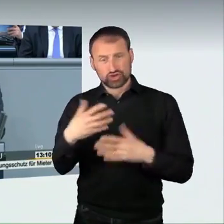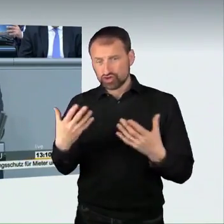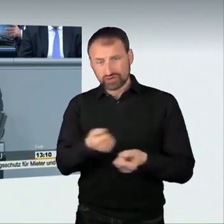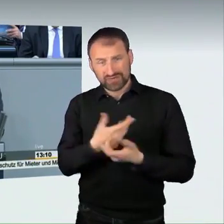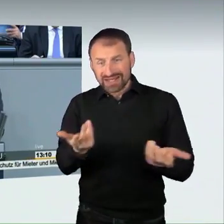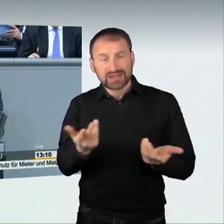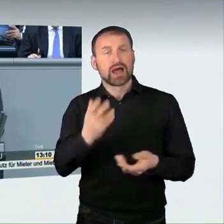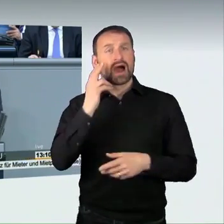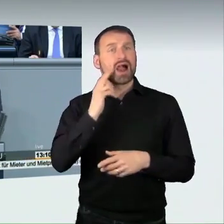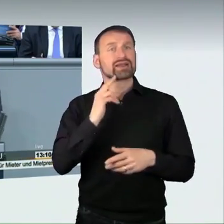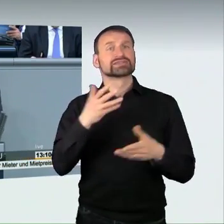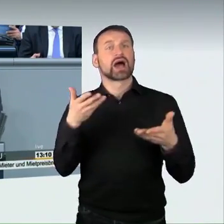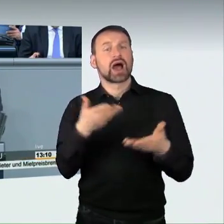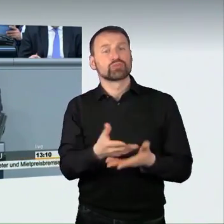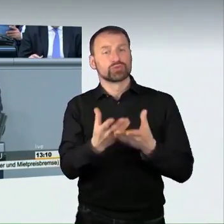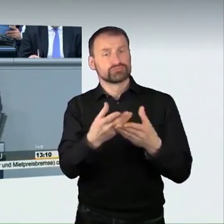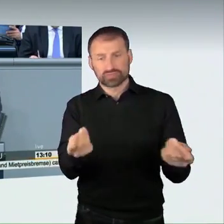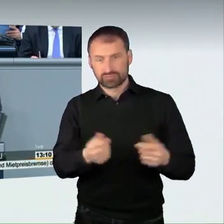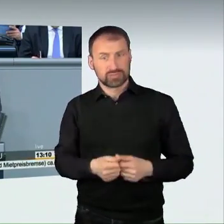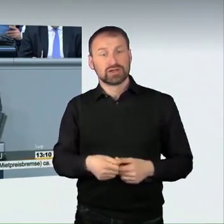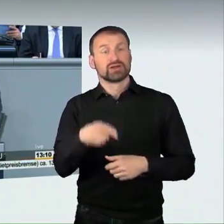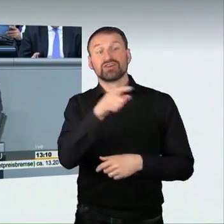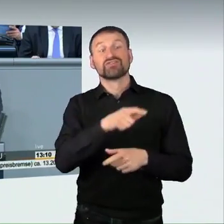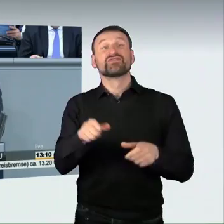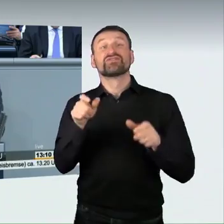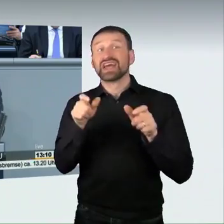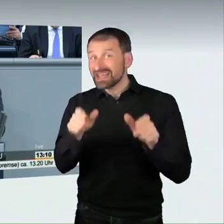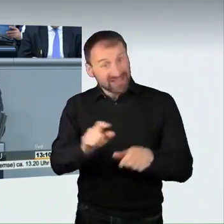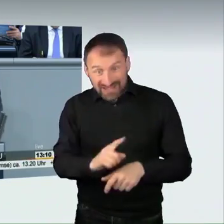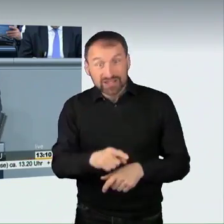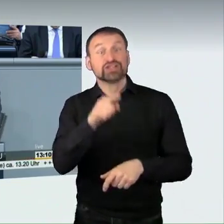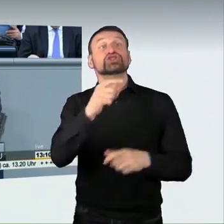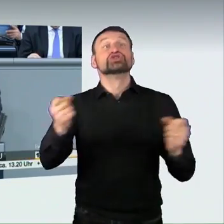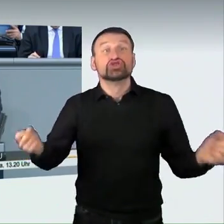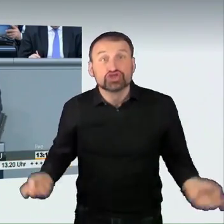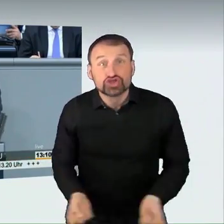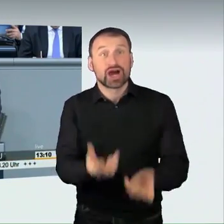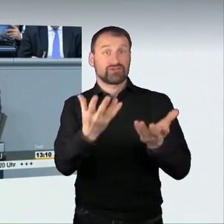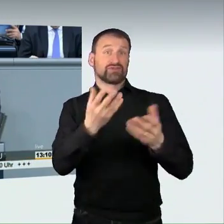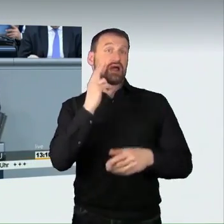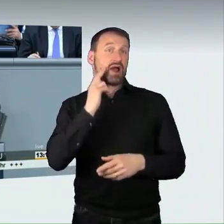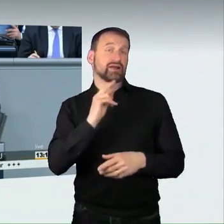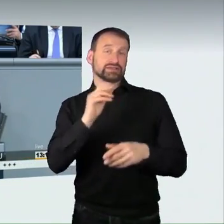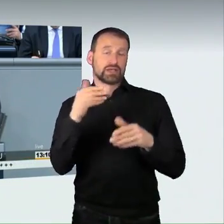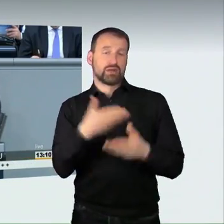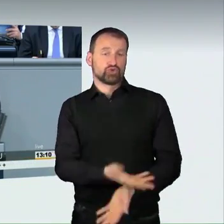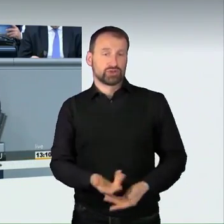Die Antwort auf die entscheidende Frage bleiben Sie schuldig. Wenn Sie über die Mietpreisbremse und die Orientierung an Vergleichsmieten reden,